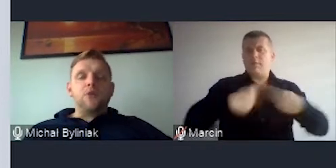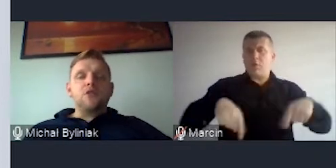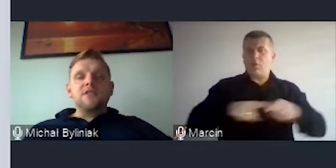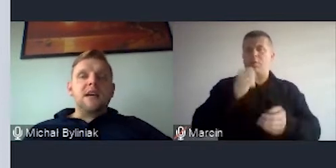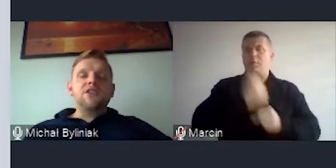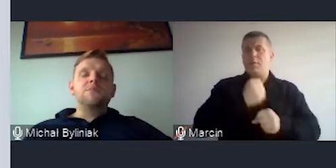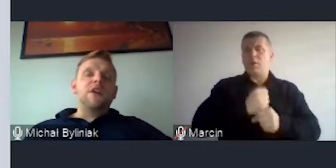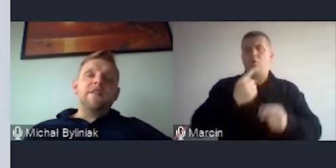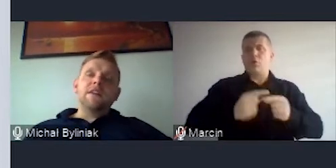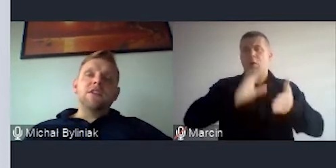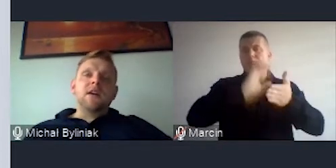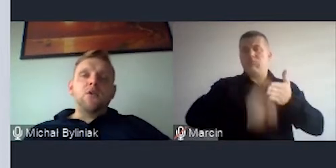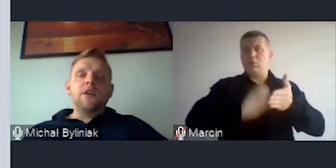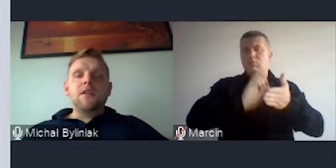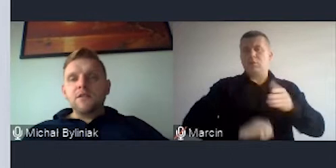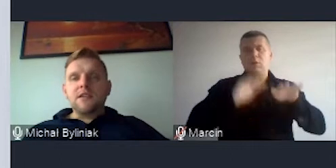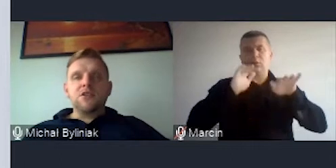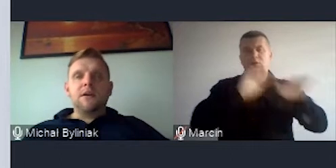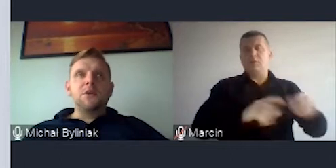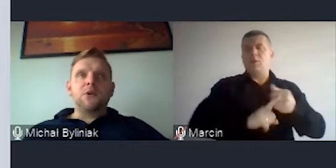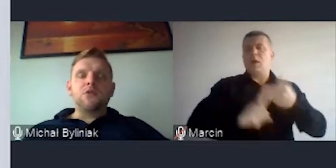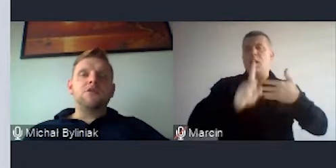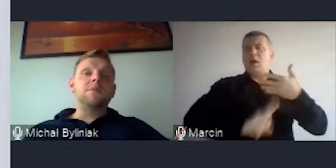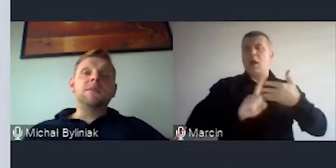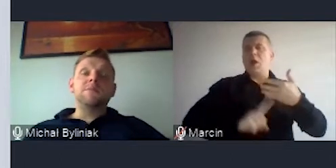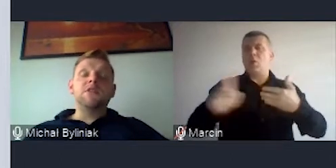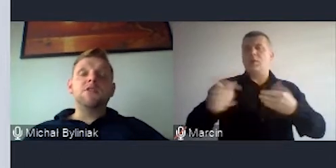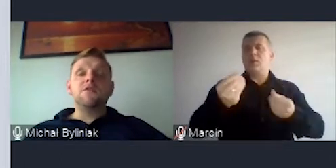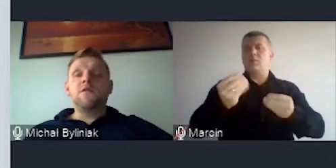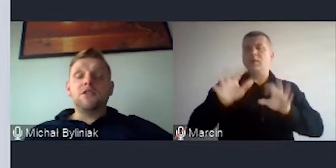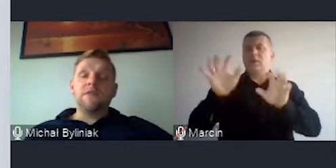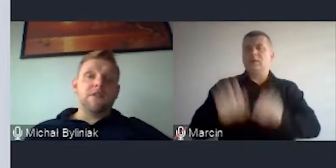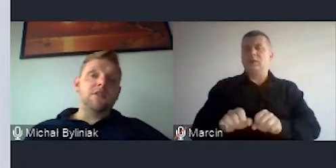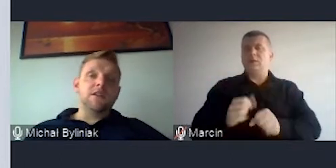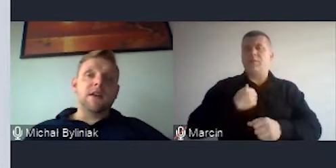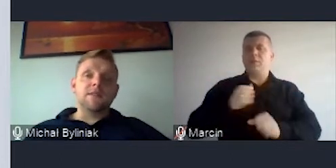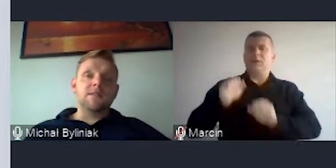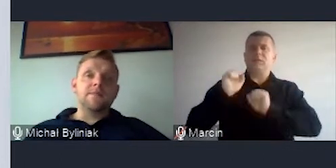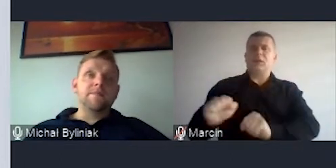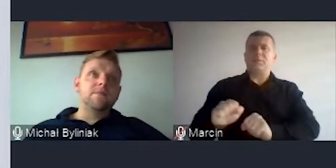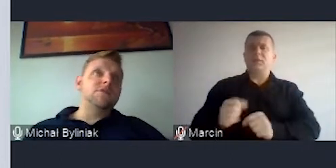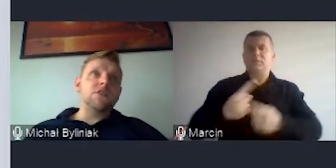potrącacie, przelewacie na rachunek kwot zatrzymanych po to, żeby zabezpieczyć właściwe wykonanie gwarancji,